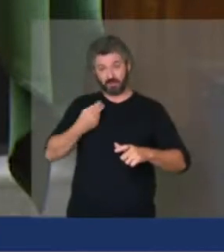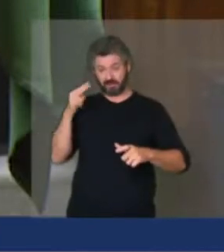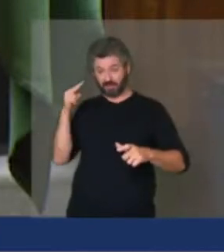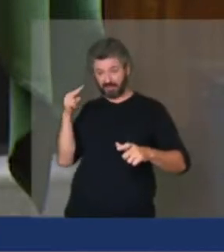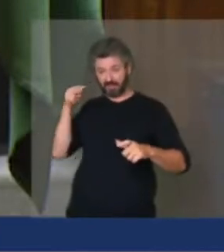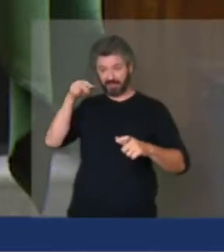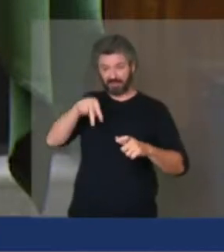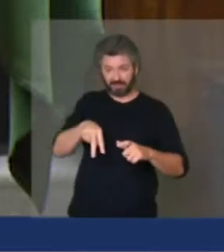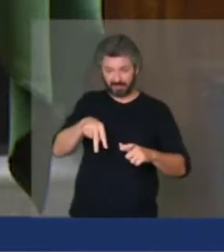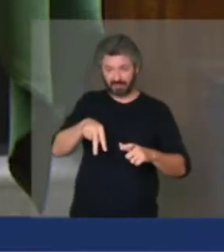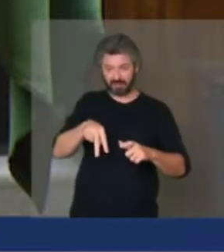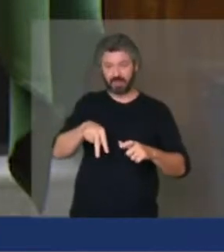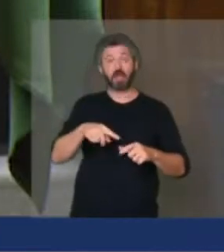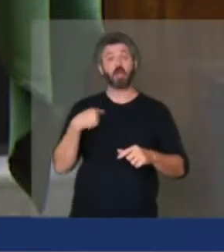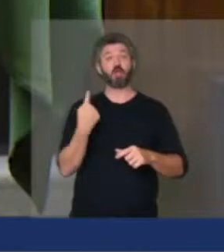NÓS PISAMOS TODOS OS DIAS E ONDE NÓS NOS FAZEMOS É ...